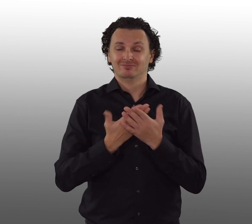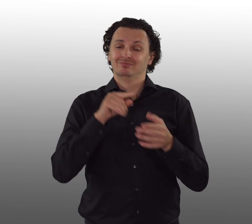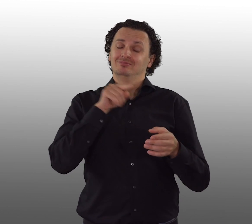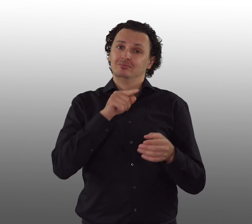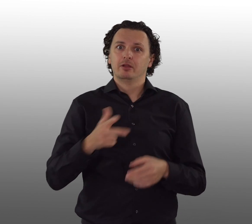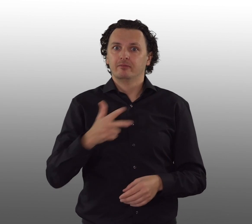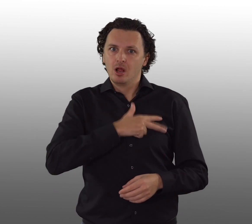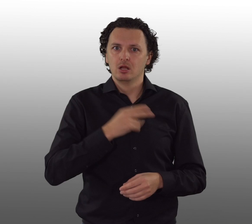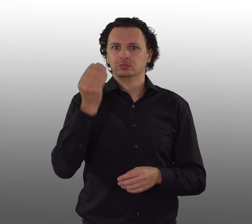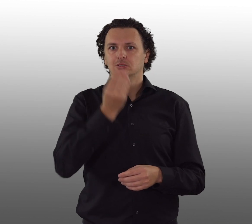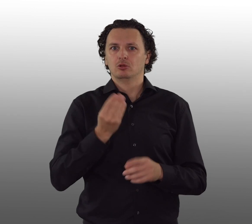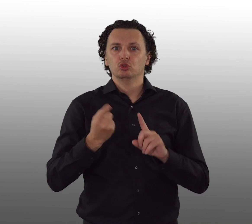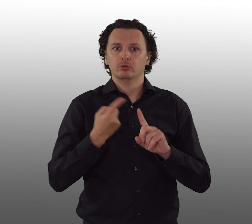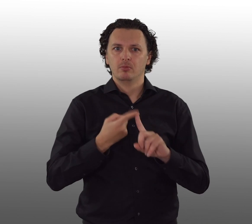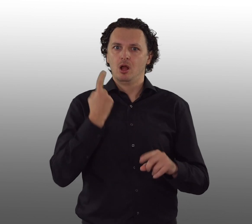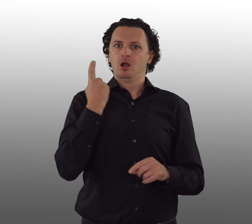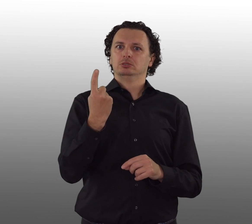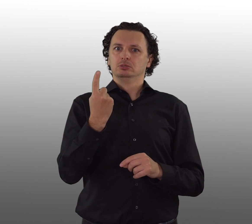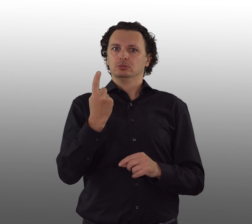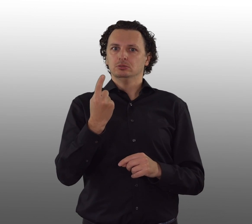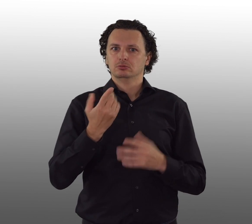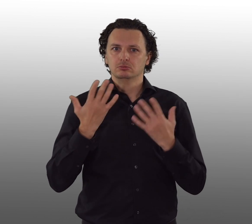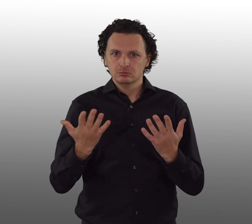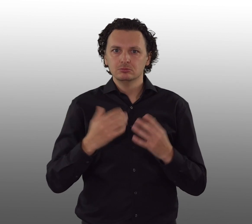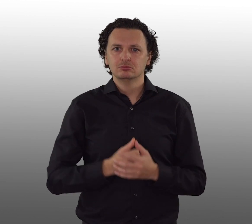Die Saarschleife, Wahrzeichen Nummer eins, liegt zu Füßen.